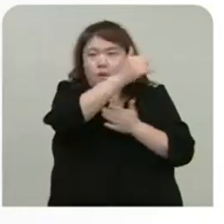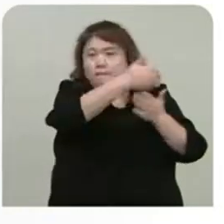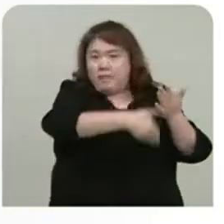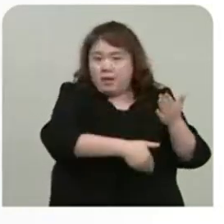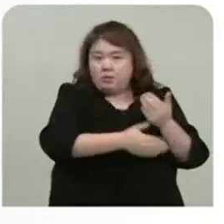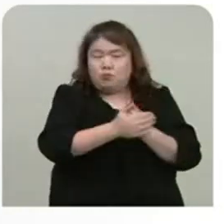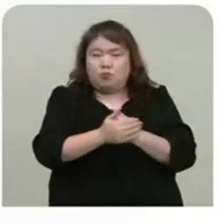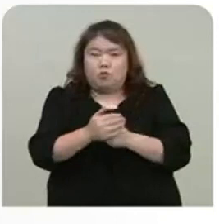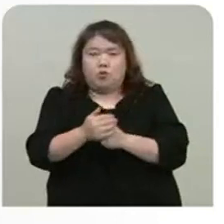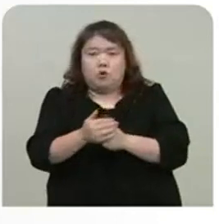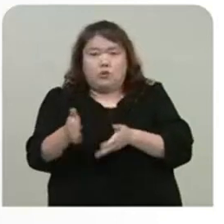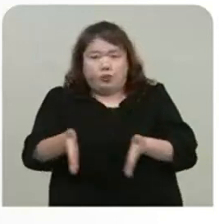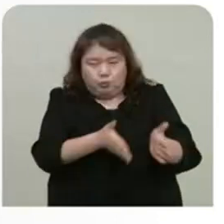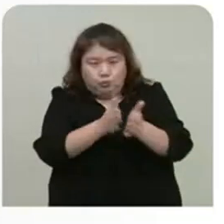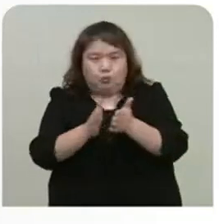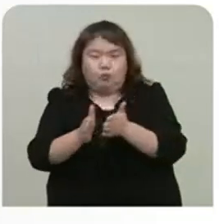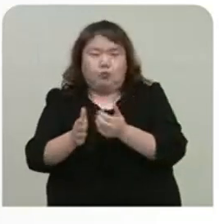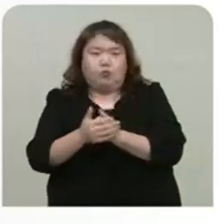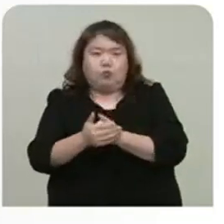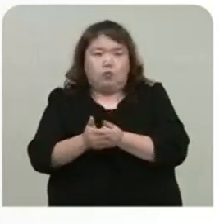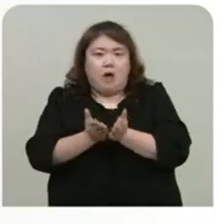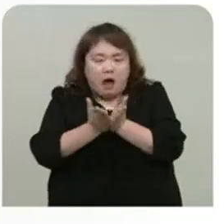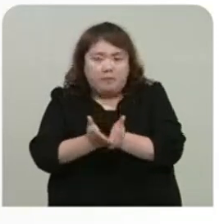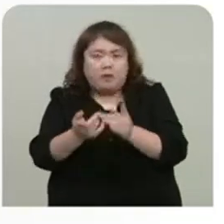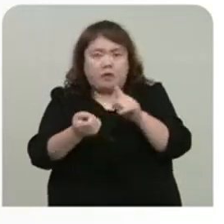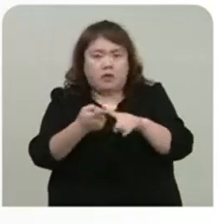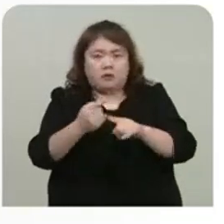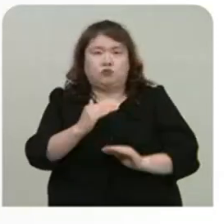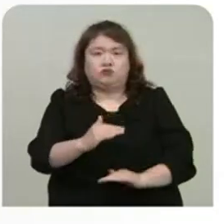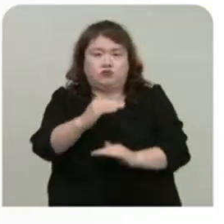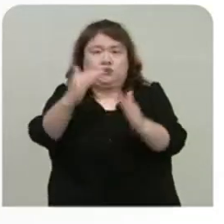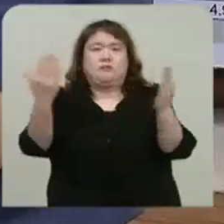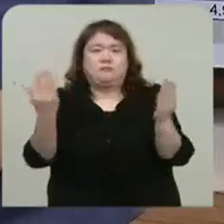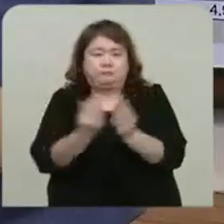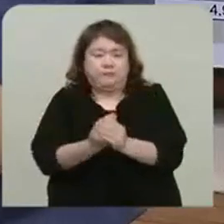기반시설 조성사업 대부분이 이런 절차를 밟아왔습니다.